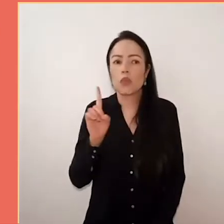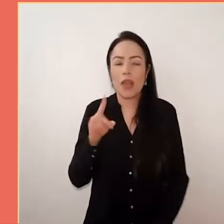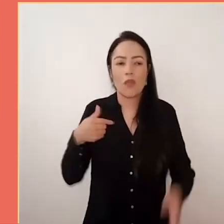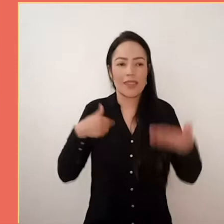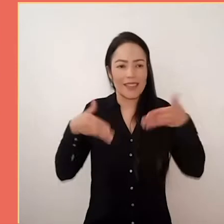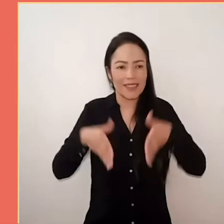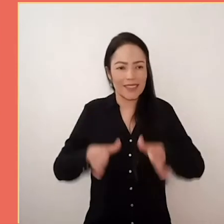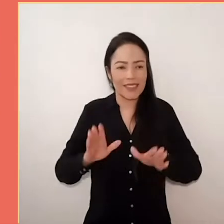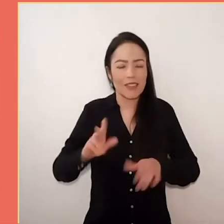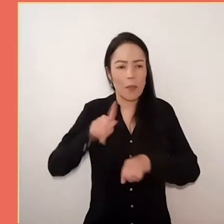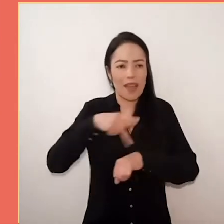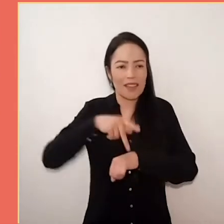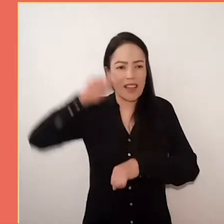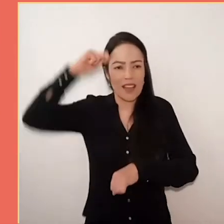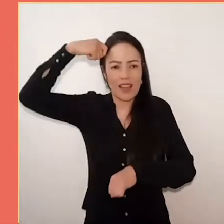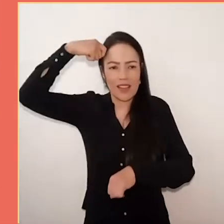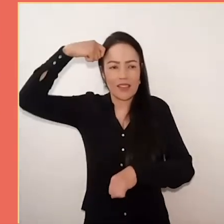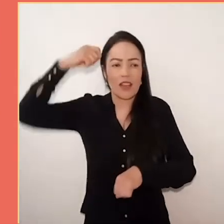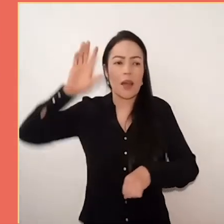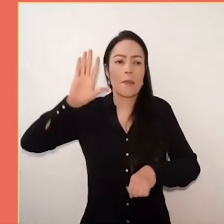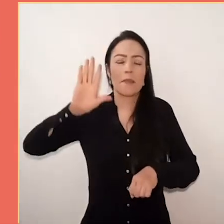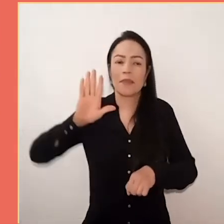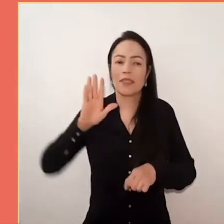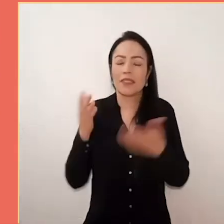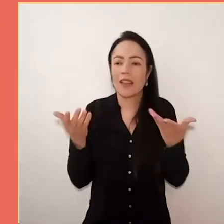eu não conhecia a selva, a cidade onde eu nasci não era selvagem.